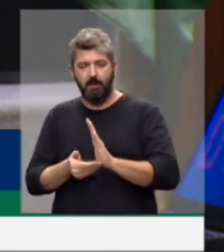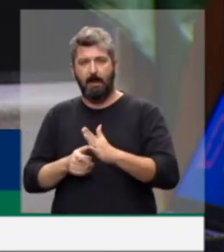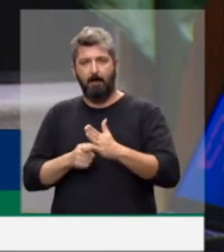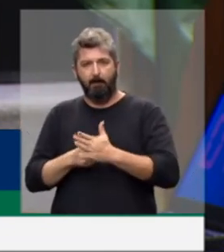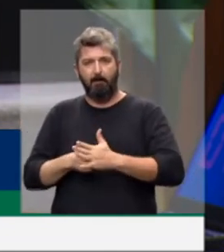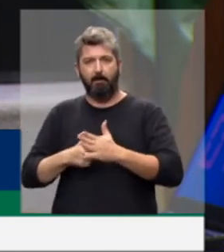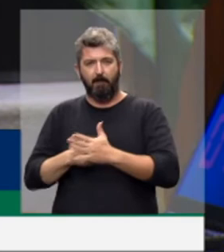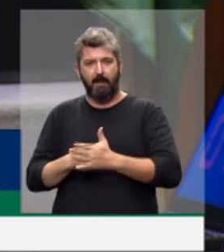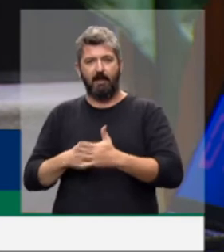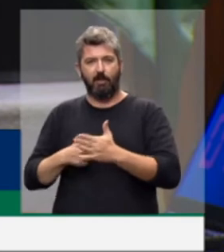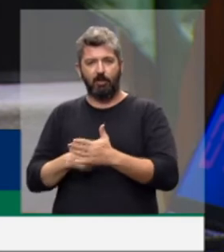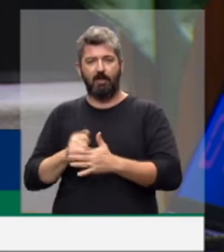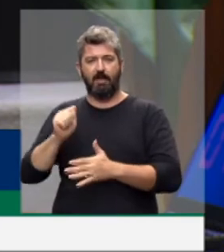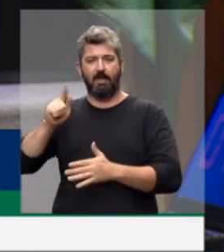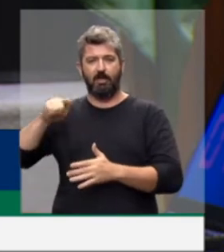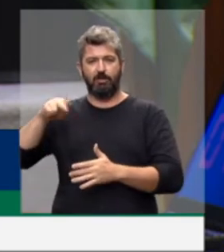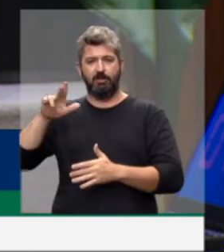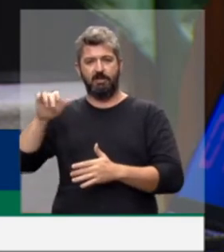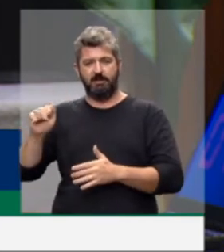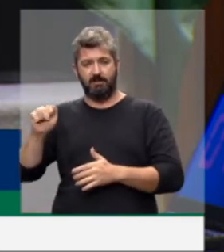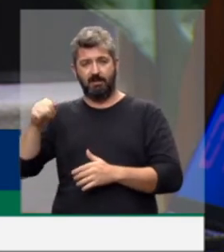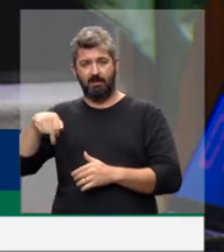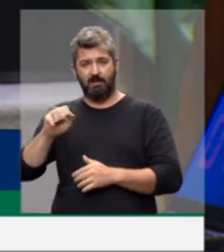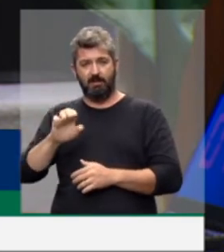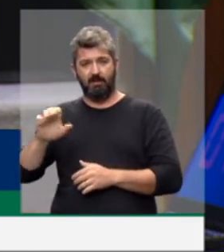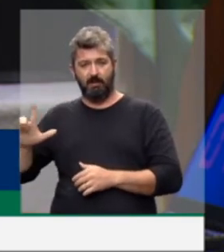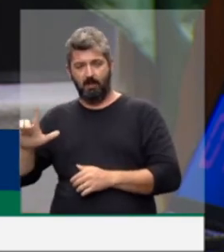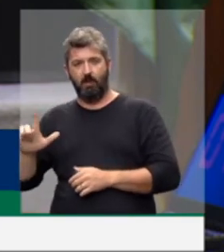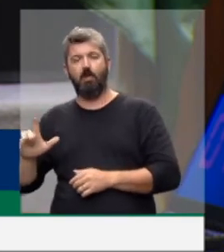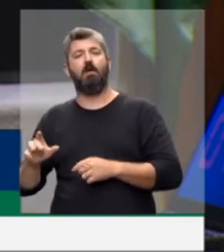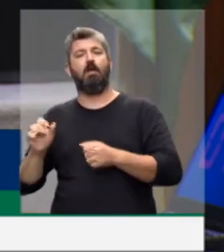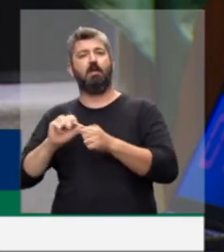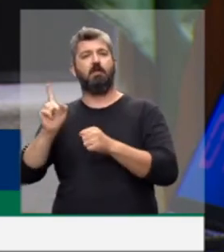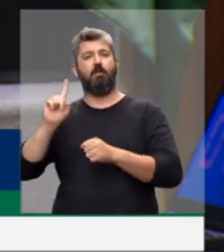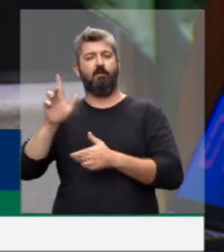IMPORTANTE AGORA UMA DISCUSSÃ O, ONDE NAQUELA ÉPOCA A SOCIEDADE MOBILIZOU, VEIO PARA